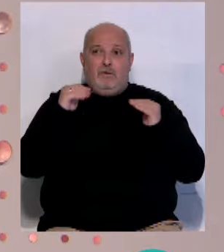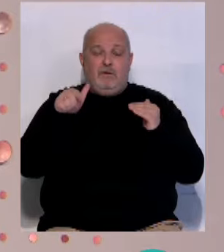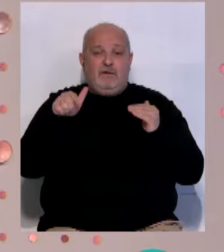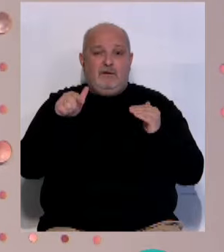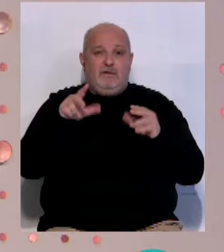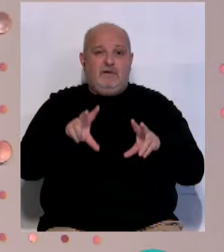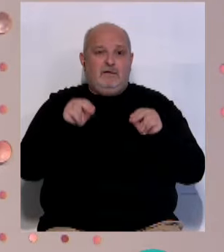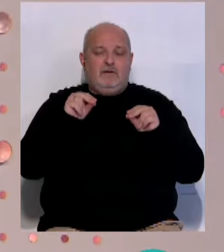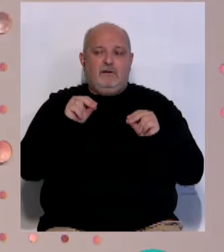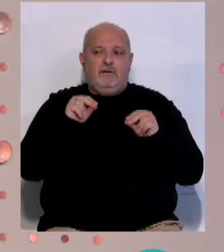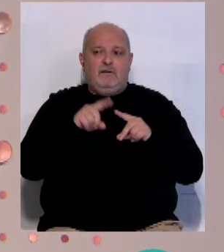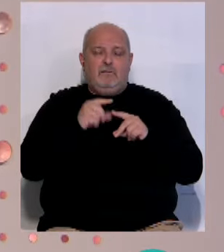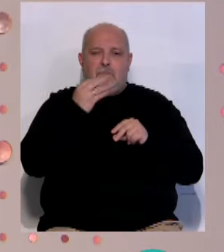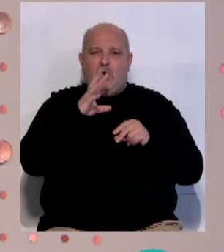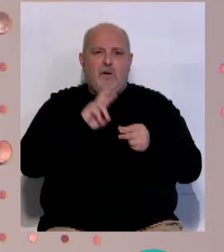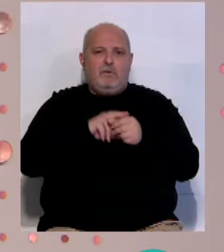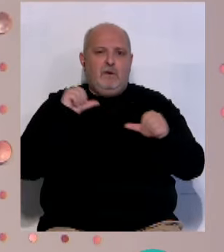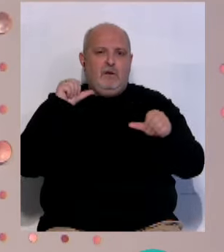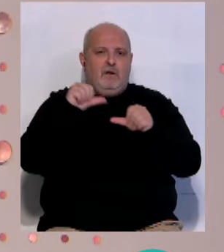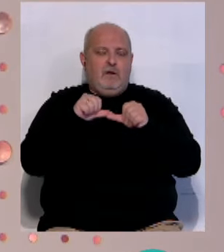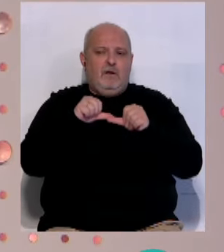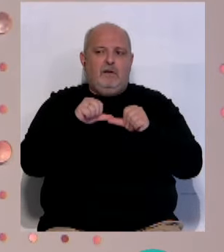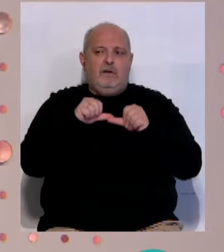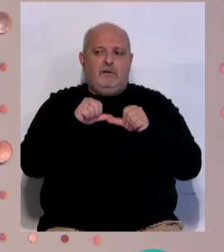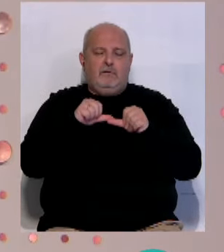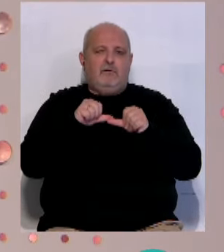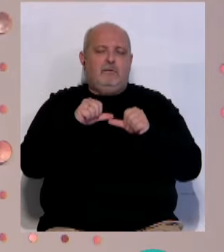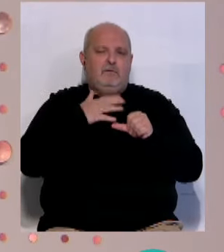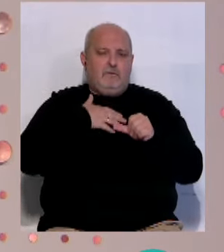termina yo creo que fue el mejor rendimiento que dio desde que llegó tras su elección recuperarse y